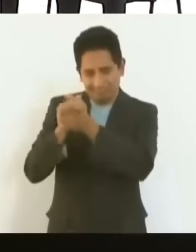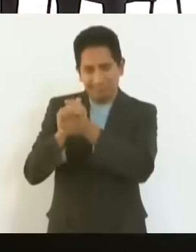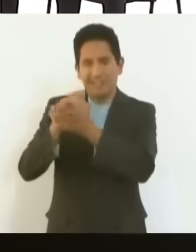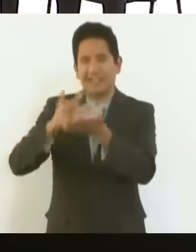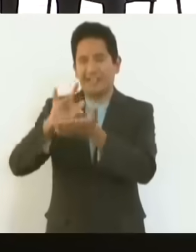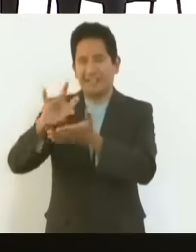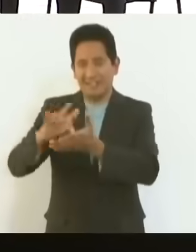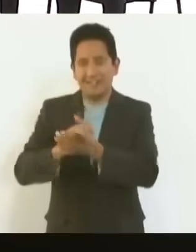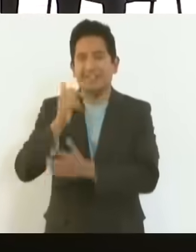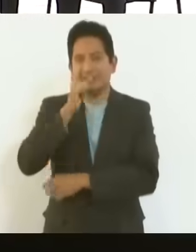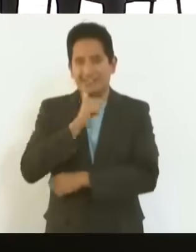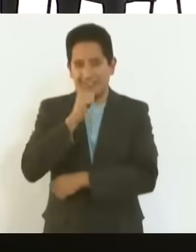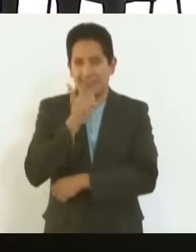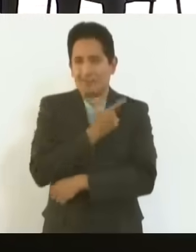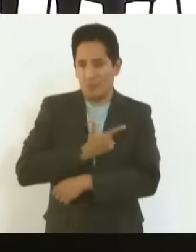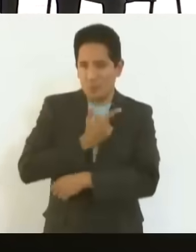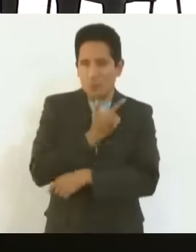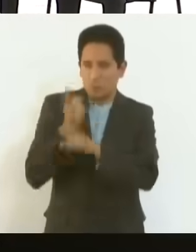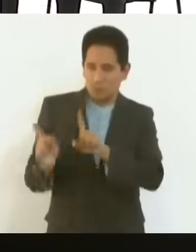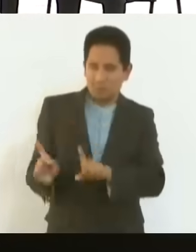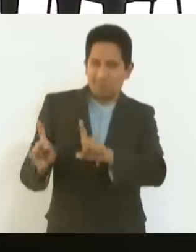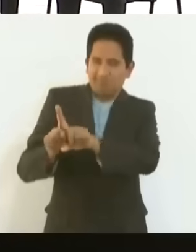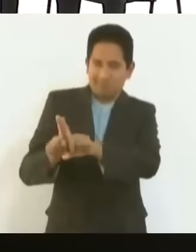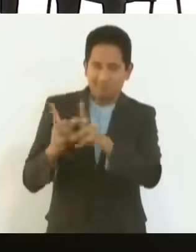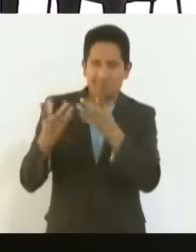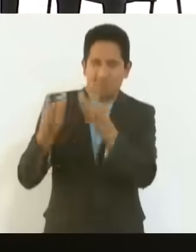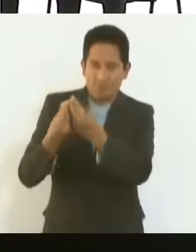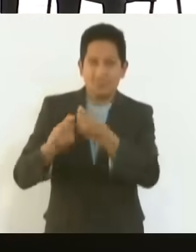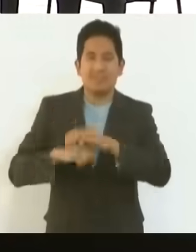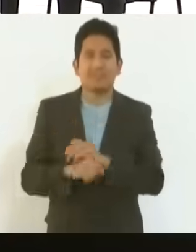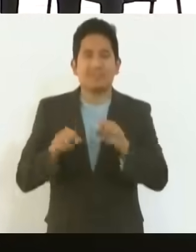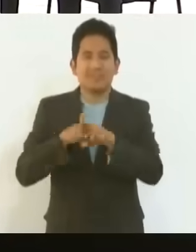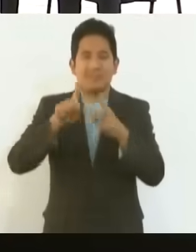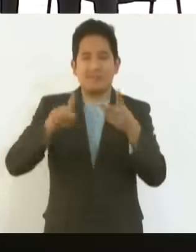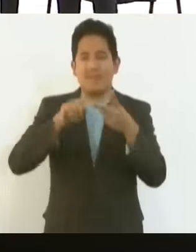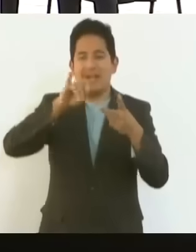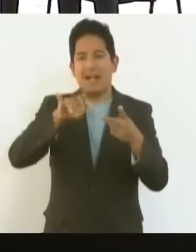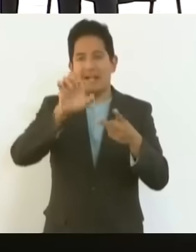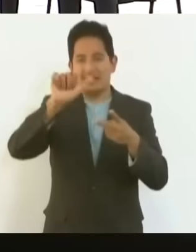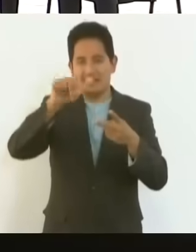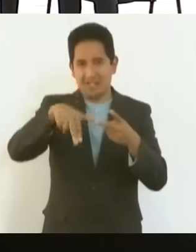Siempre es un gusto estar juntas. Por supuesto, a Giancarlo. Muchas gracias por recibirnos.